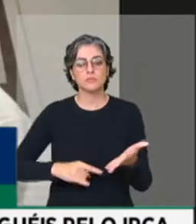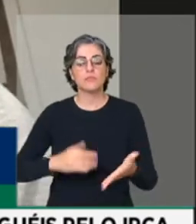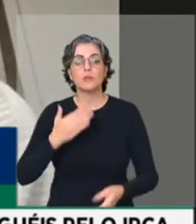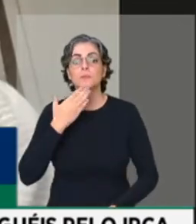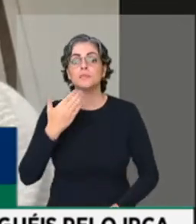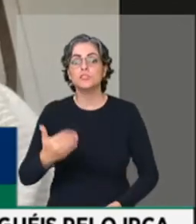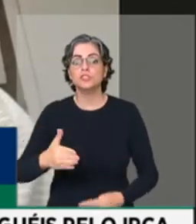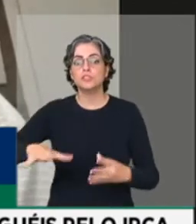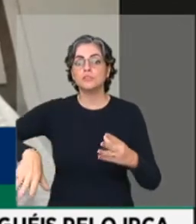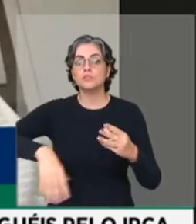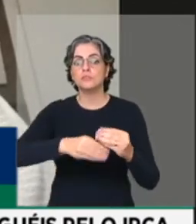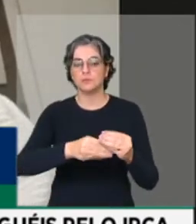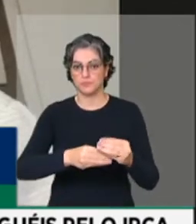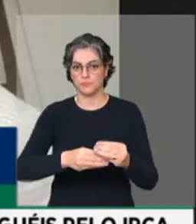ESSE PE INDO A APENSAMENTO A